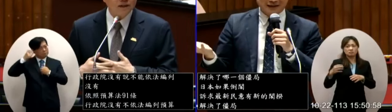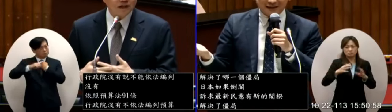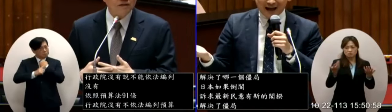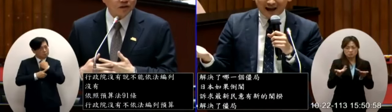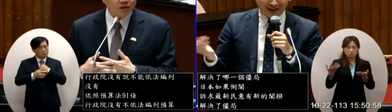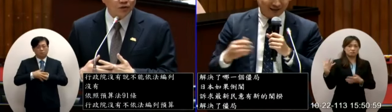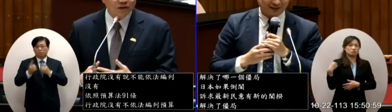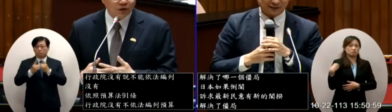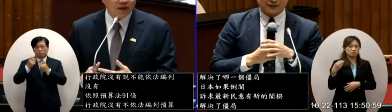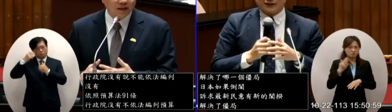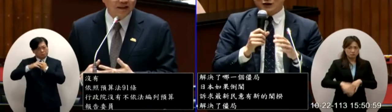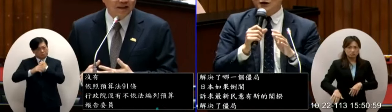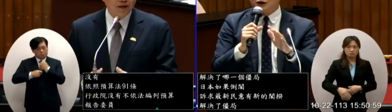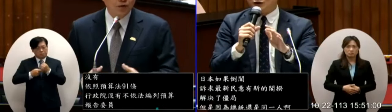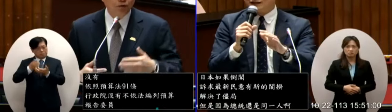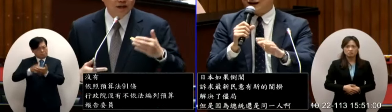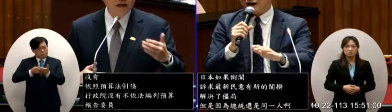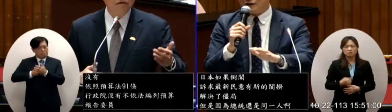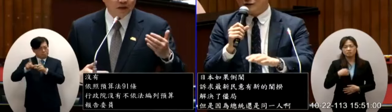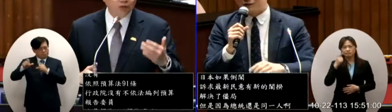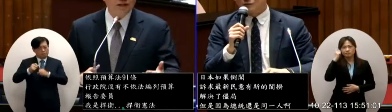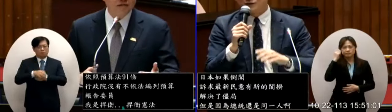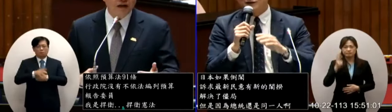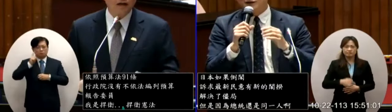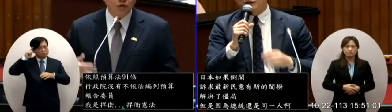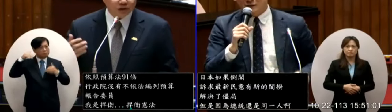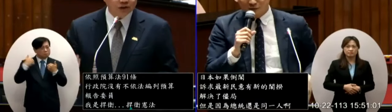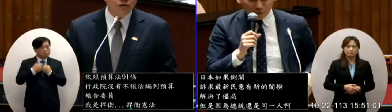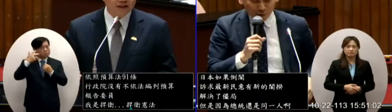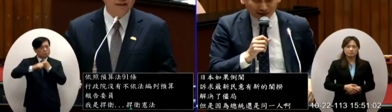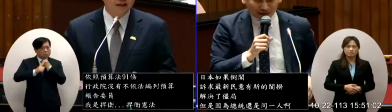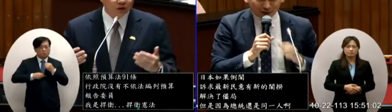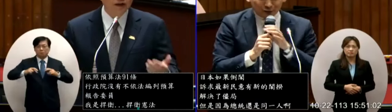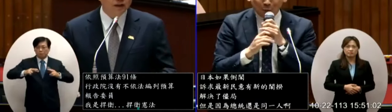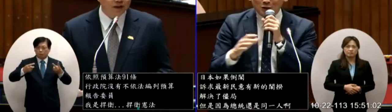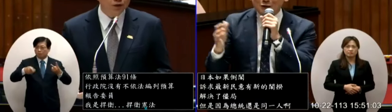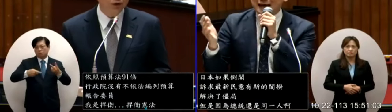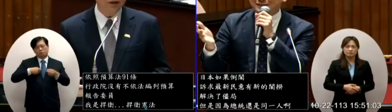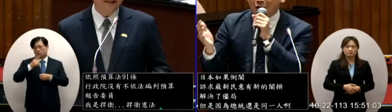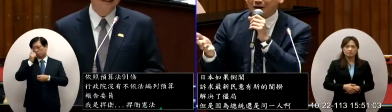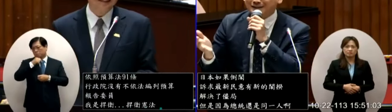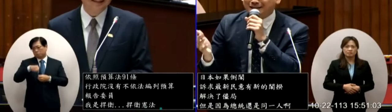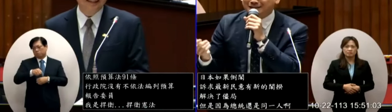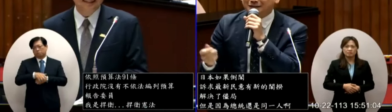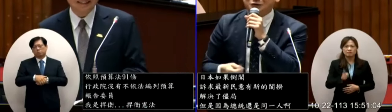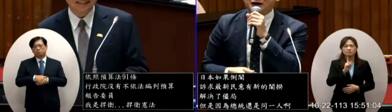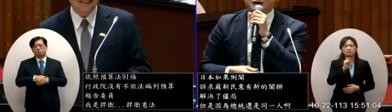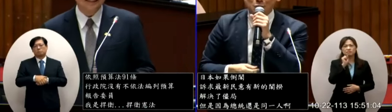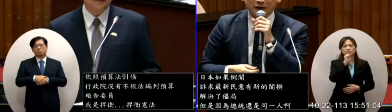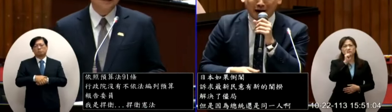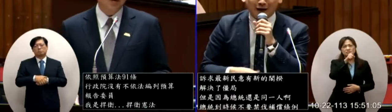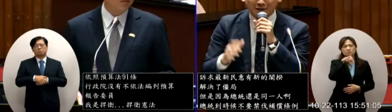我們的憲法就是如此規定 所以我覺得 要反對憲法或是修憲 院長 不斷蹭倒閣這個事情 我覺得很無聊啦